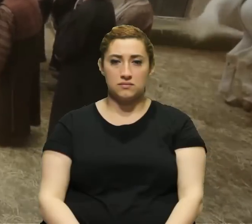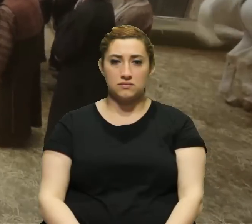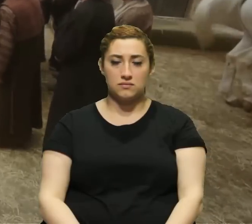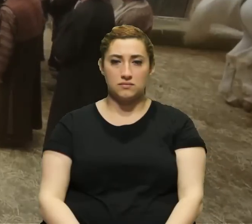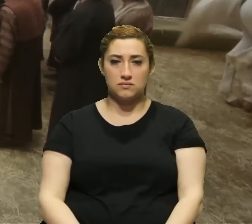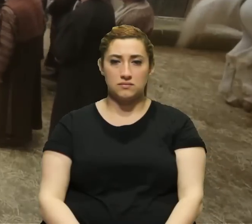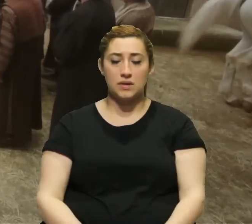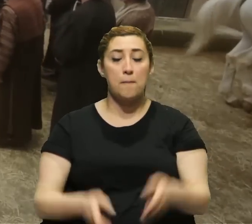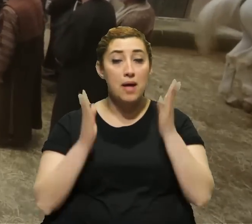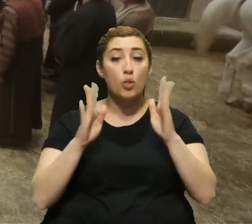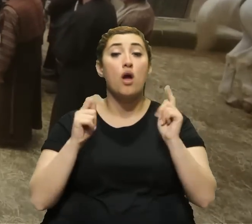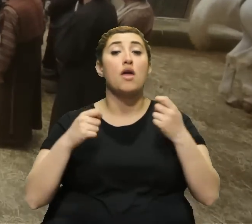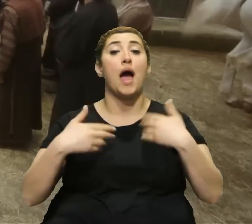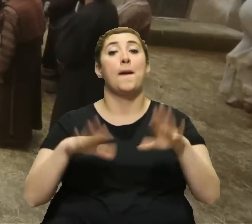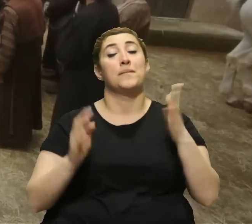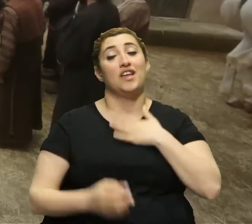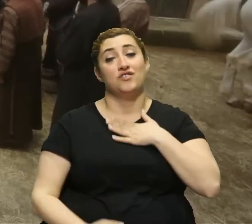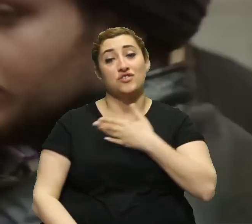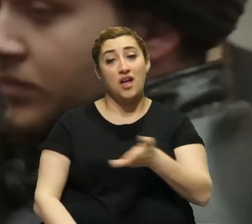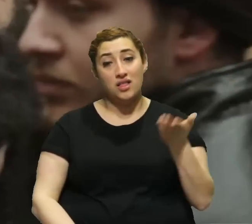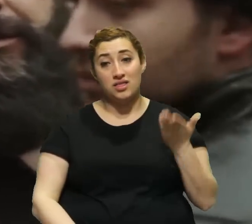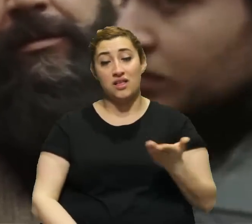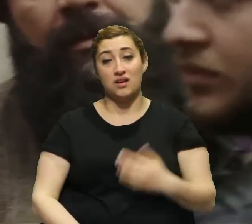(Şeyh) Beddua okumak olmaz canlar.